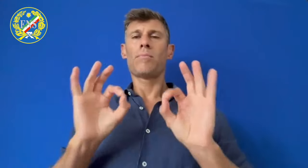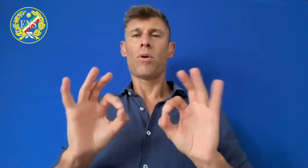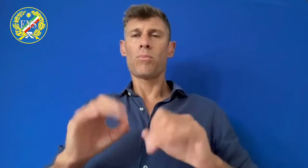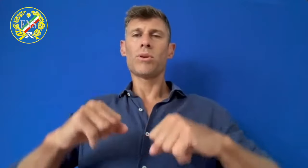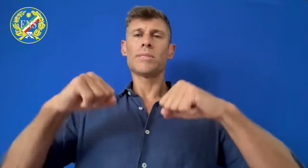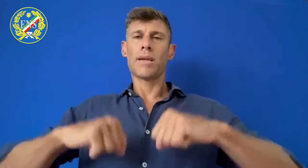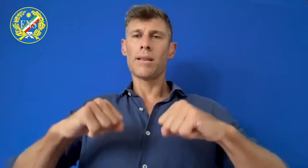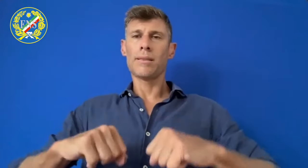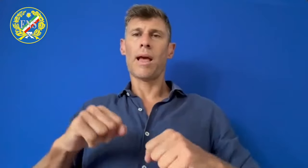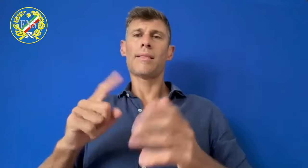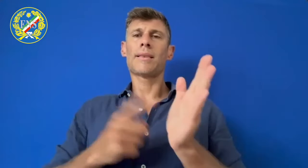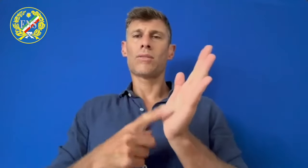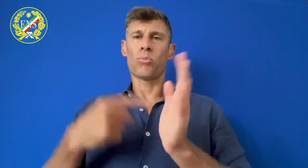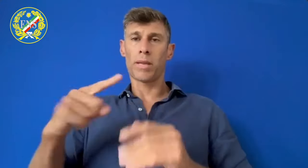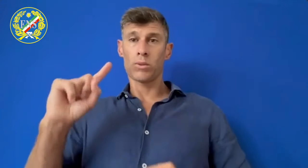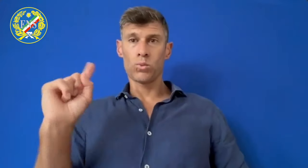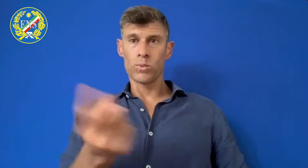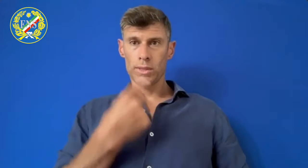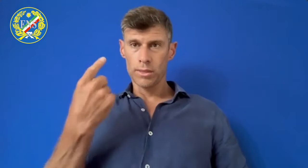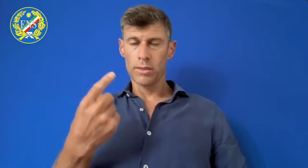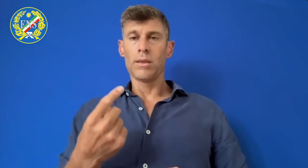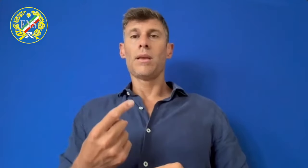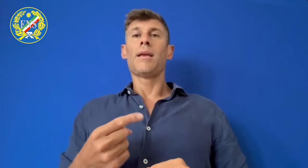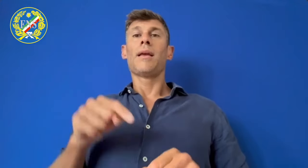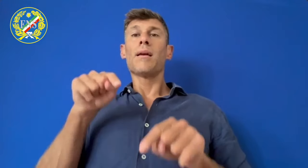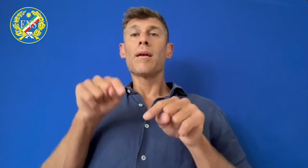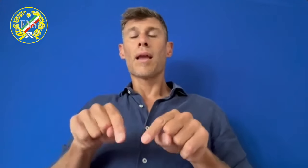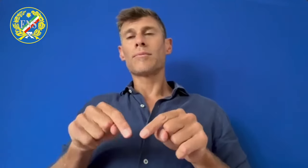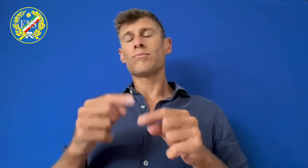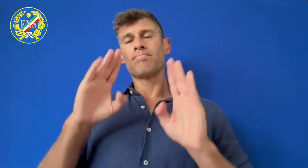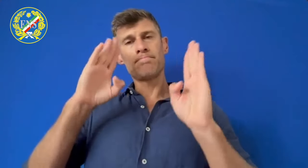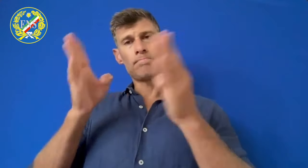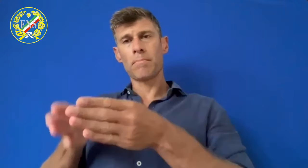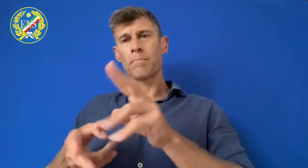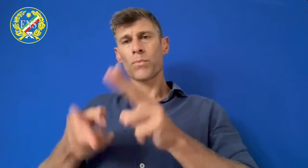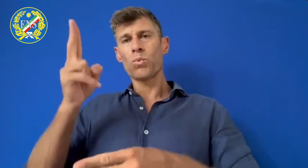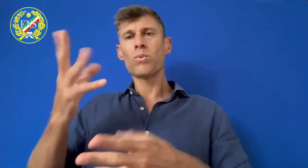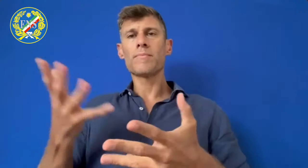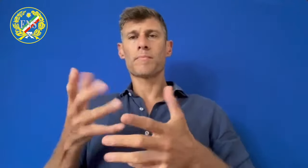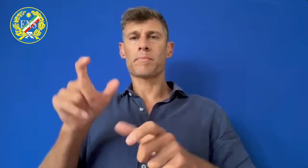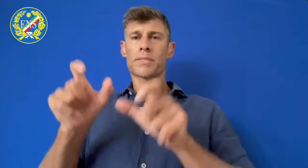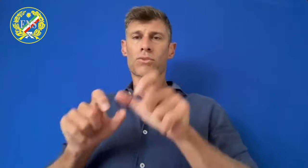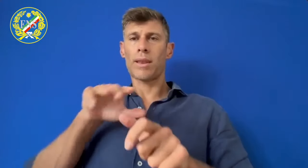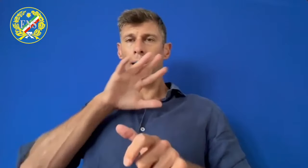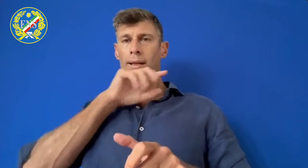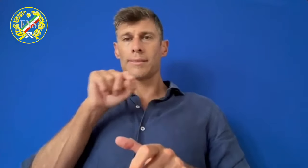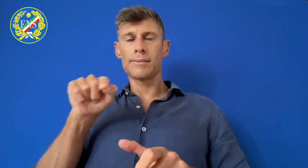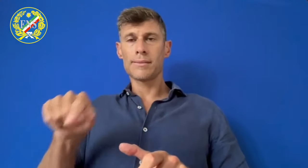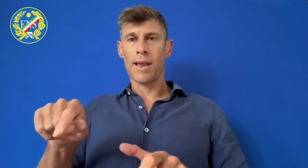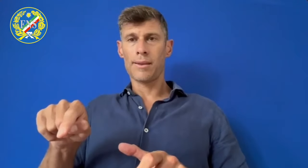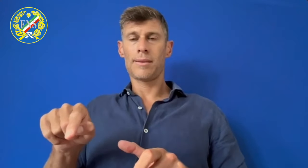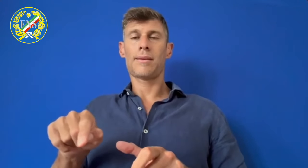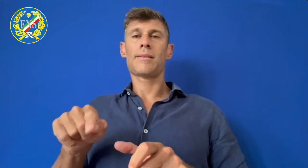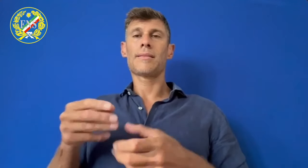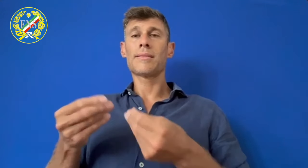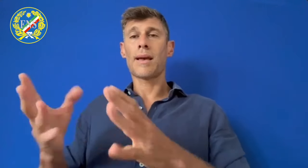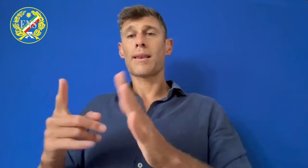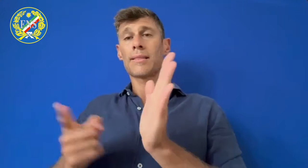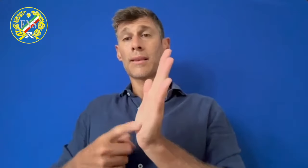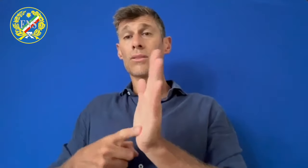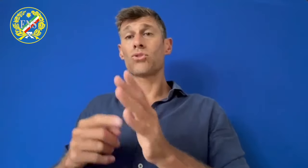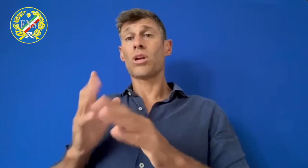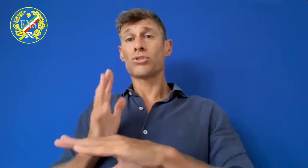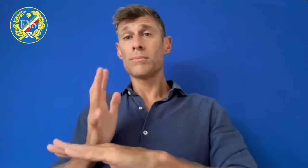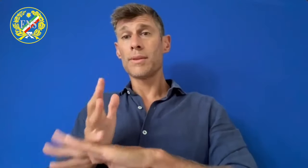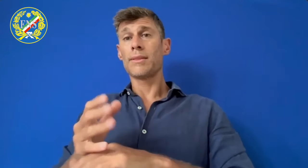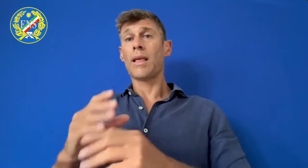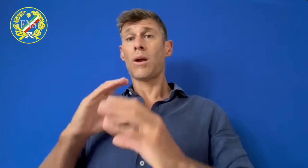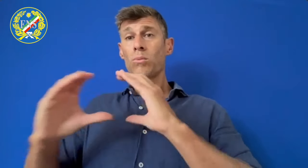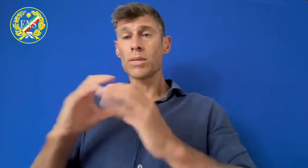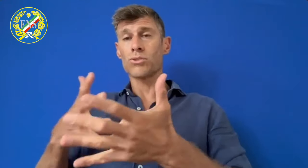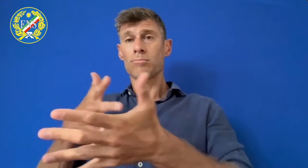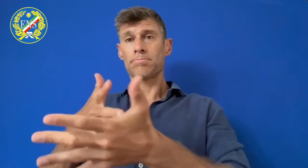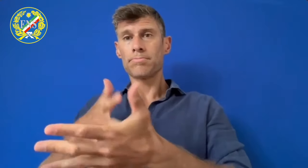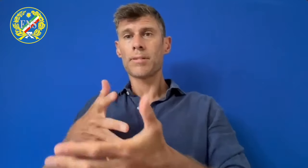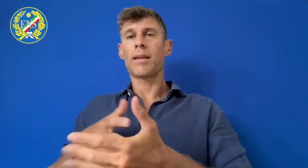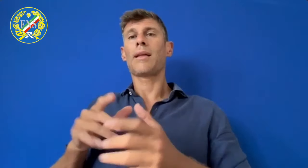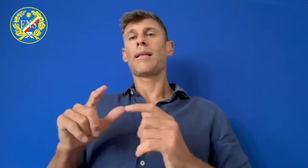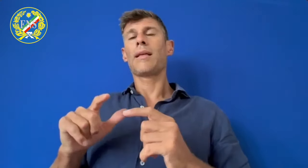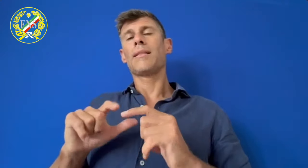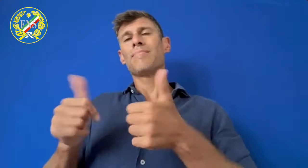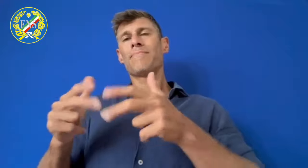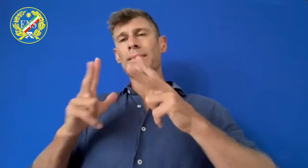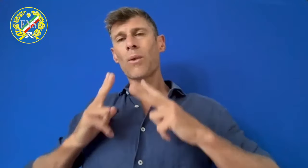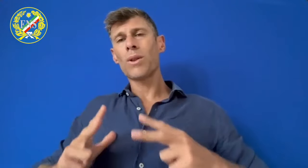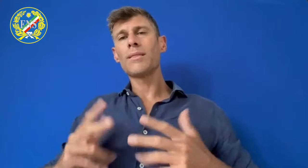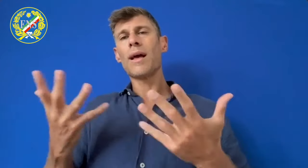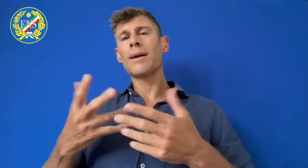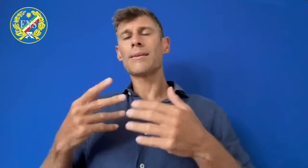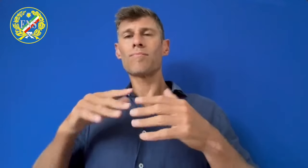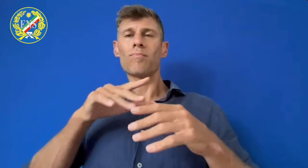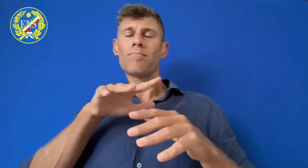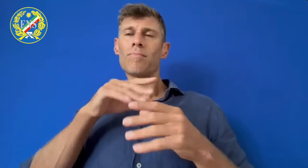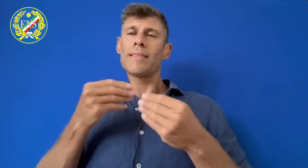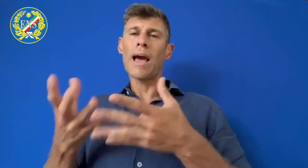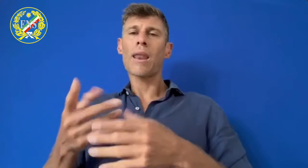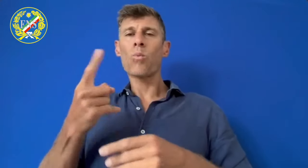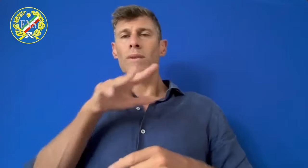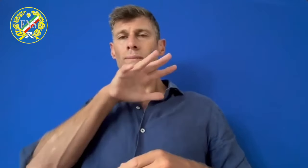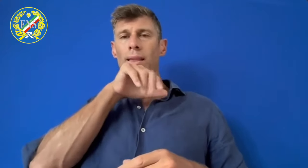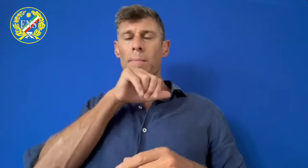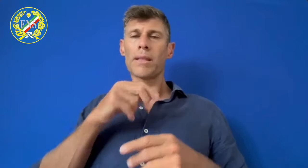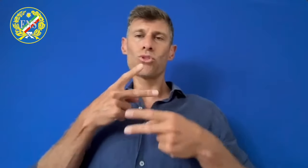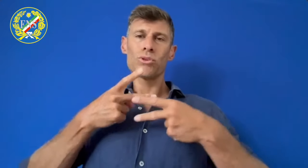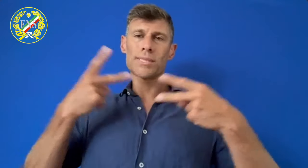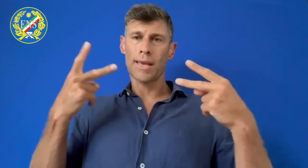“Il diritto alla salute è uguale per tutti”, rivolgendo particolare attenzione alle persone sorde anziane, per garantire il diritto all’accessibilità, abbattere le barriere della comunicazione, donando loro tranquillità per un “invecchiamento sereno”.